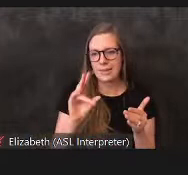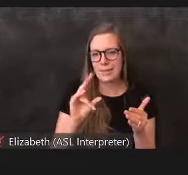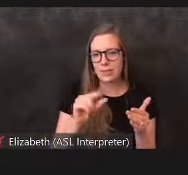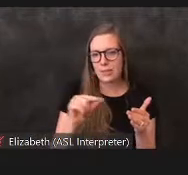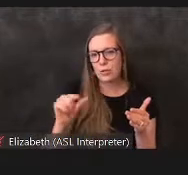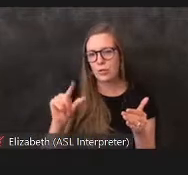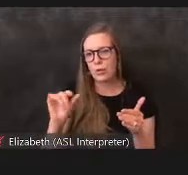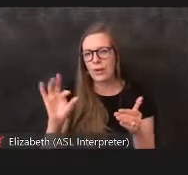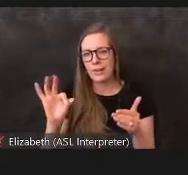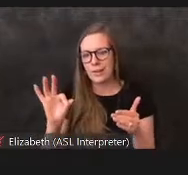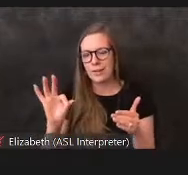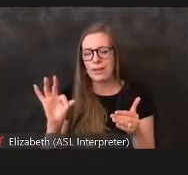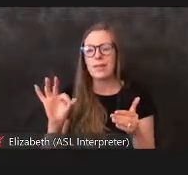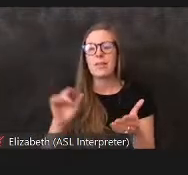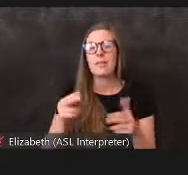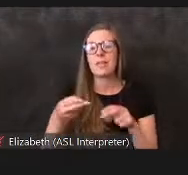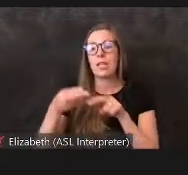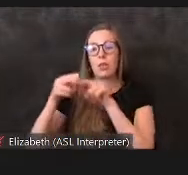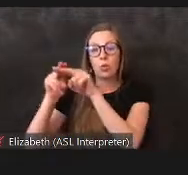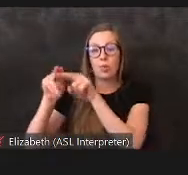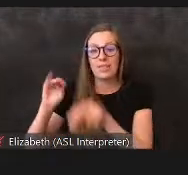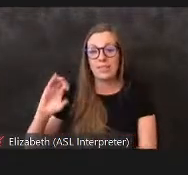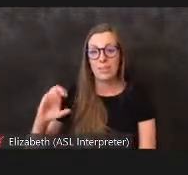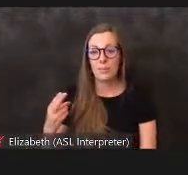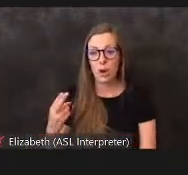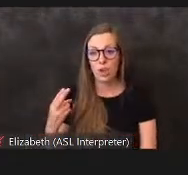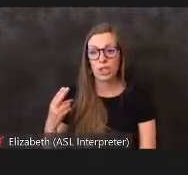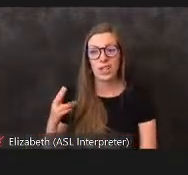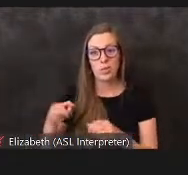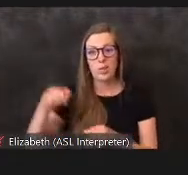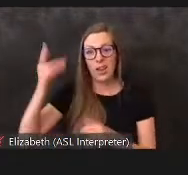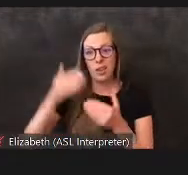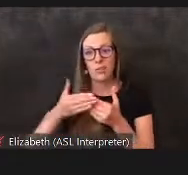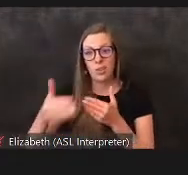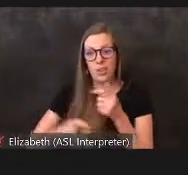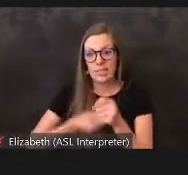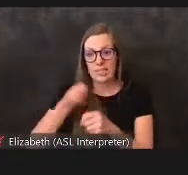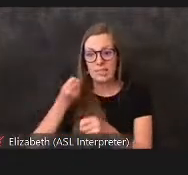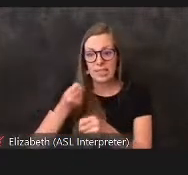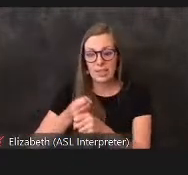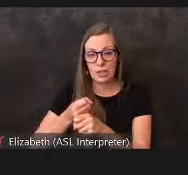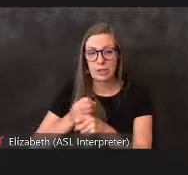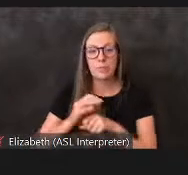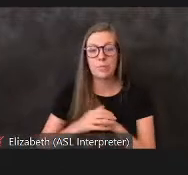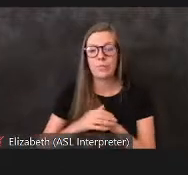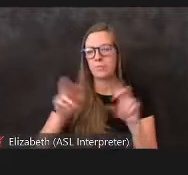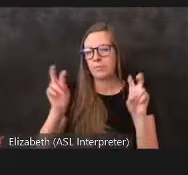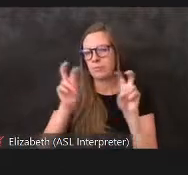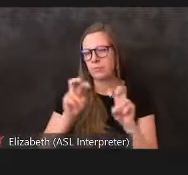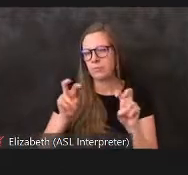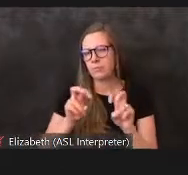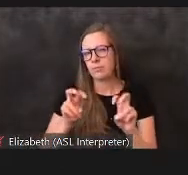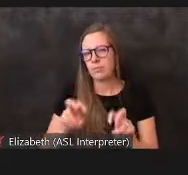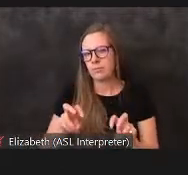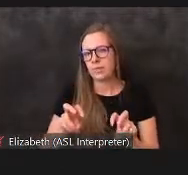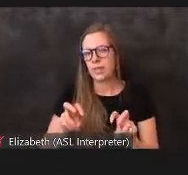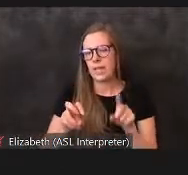2019 en el promedio que ventada en marzo, inclusive elevado en el resto del año. Y cuando examinamos la sobredosis de